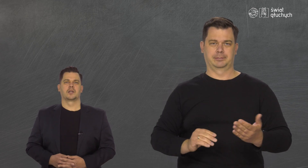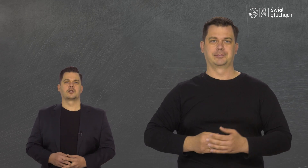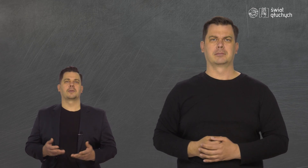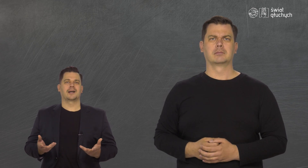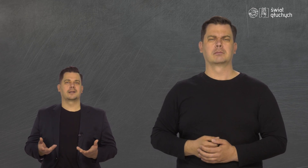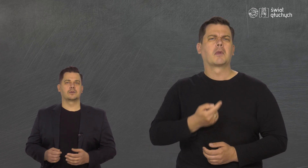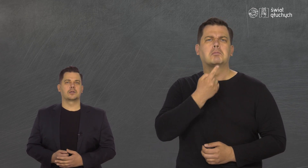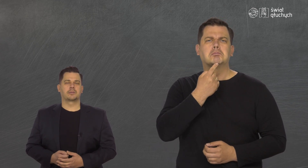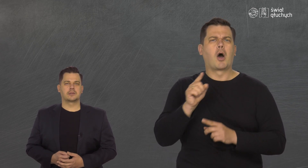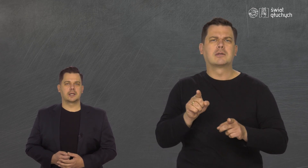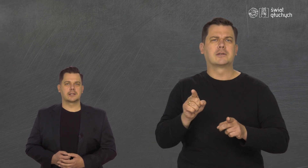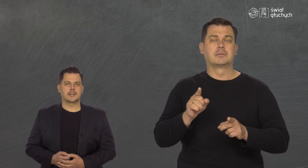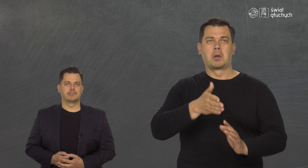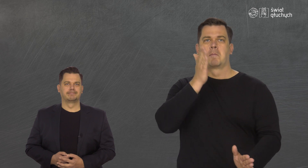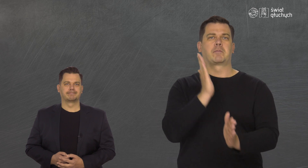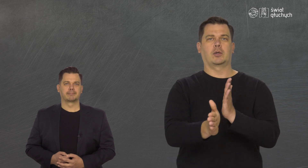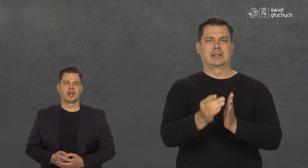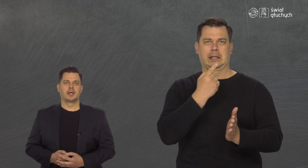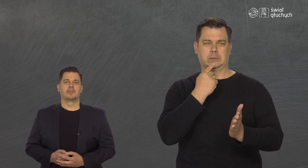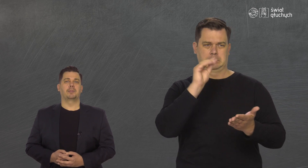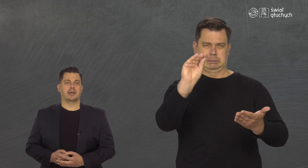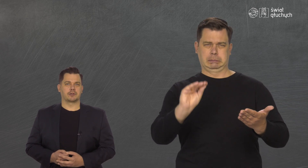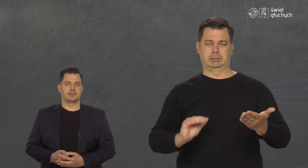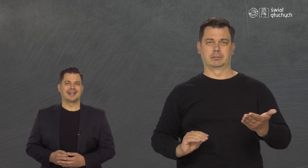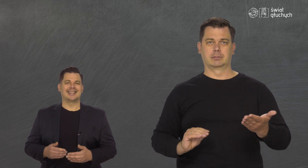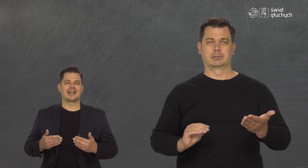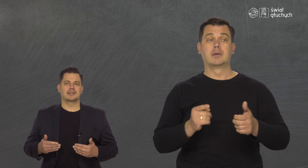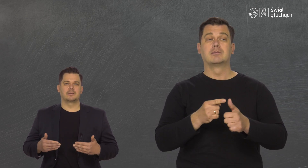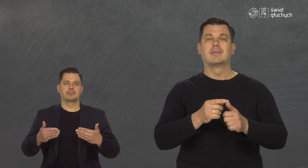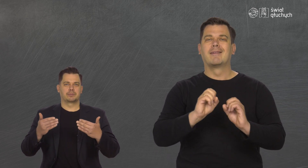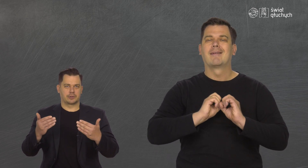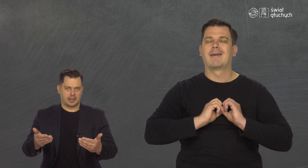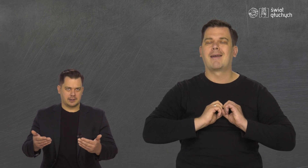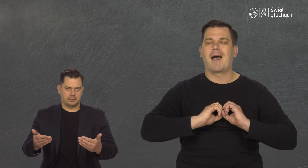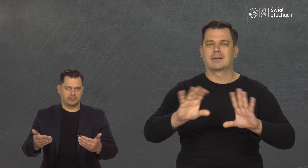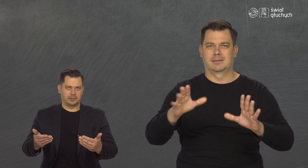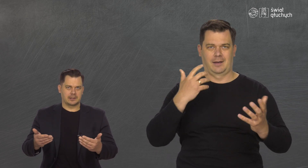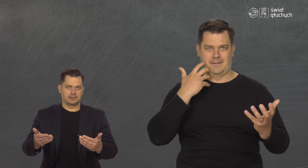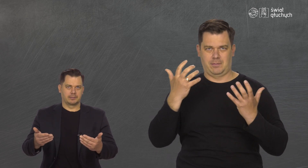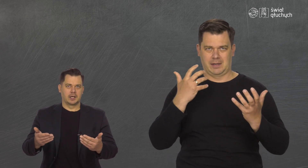Czym charakteryzuje się prosty język? Po pierwsze, jasnym przekazem informacji.